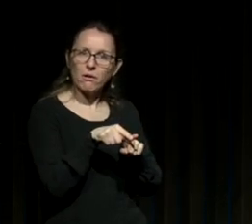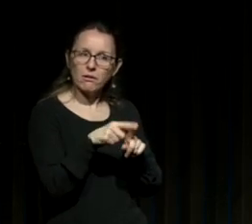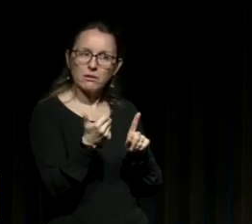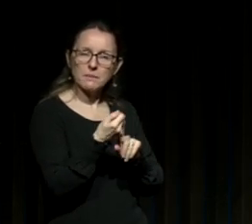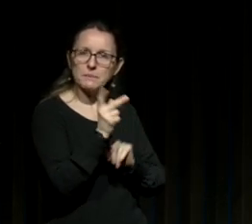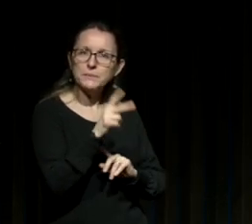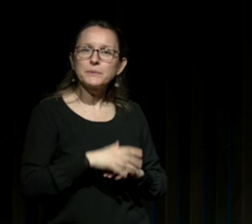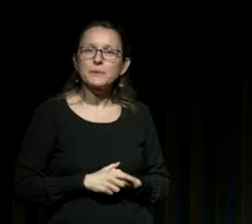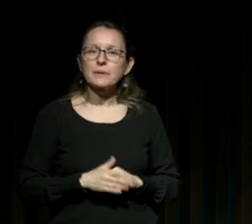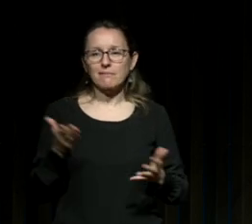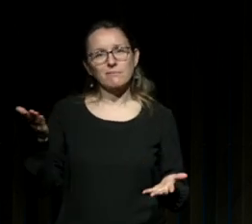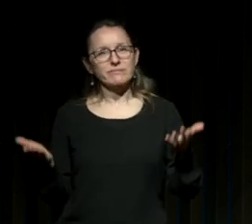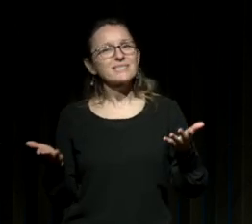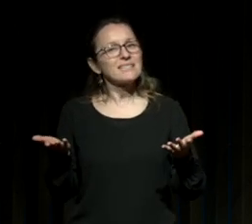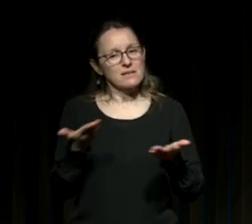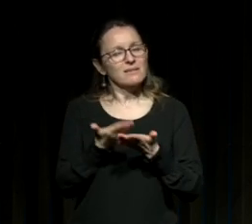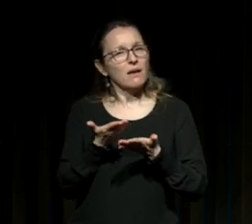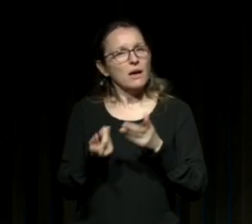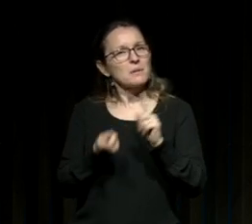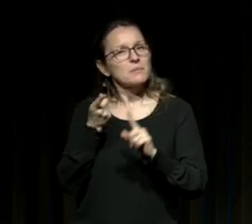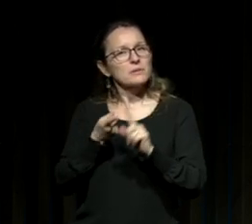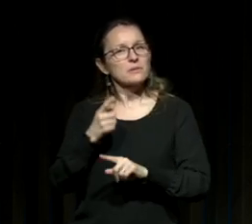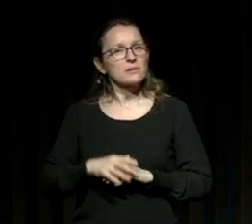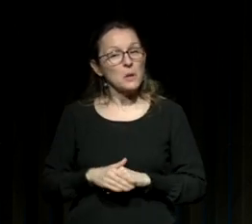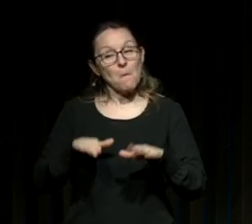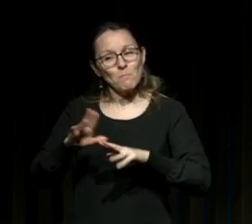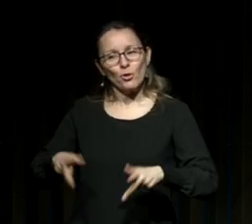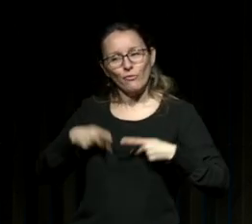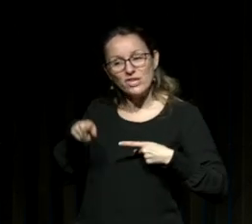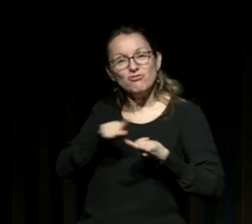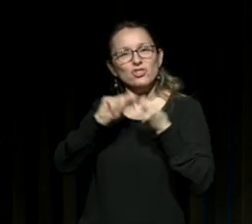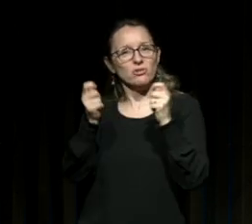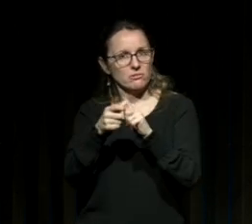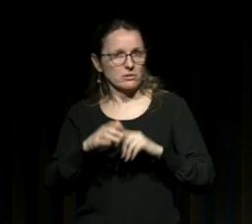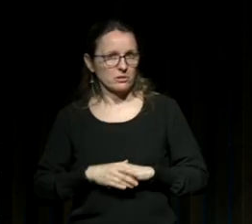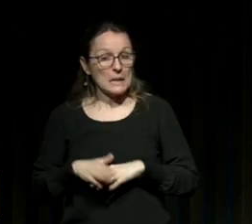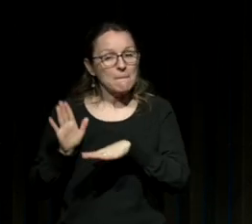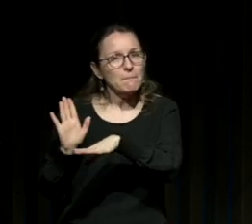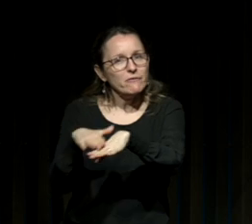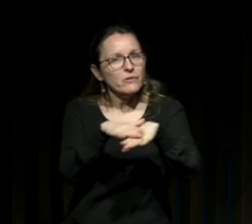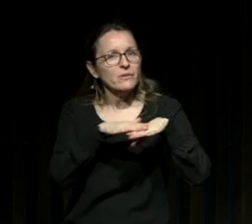un message important la modification des modes de vie la prévention c'est efficace dans le domaine